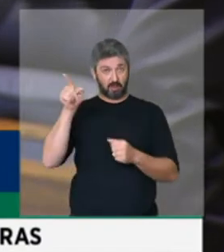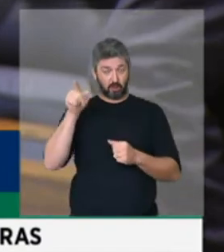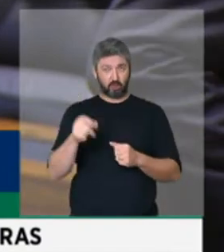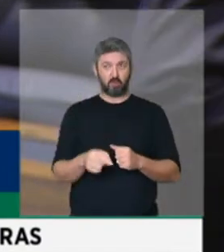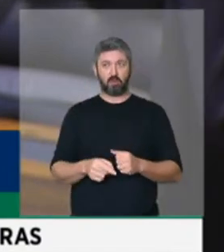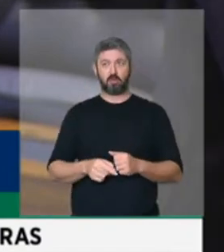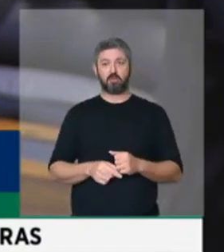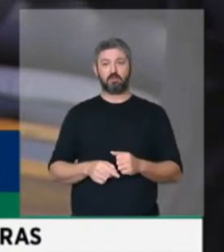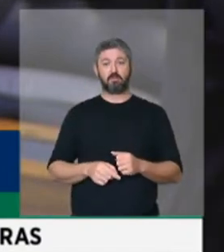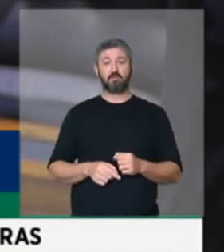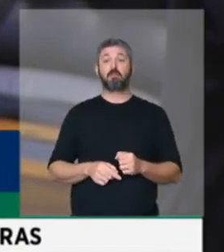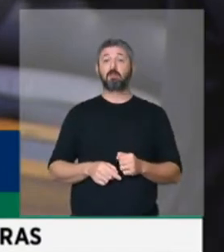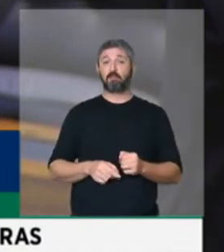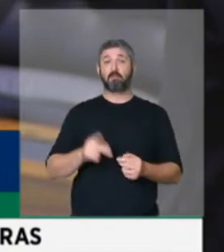NÃO É O ADEQUADO. COM RELAÇÃO AO AUMENTO DE